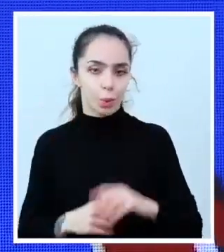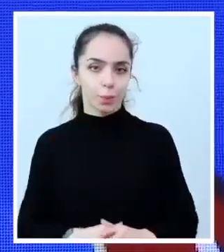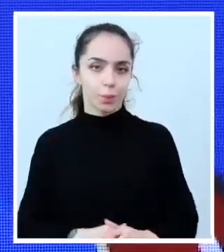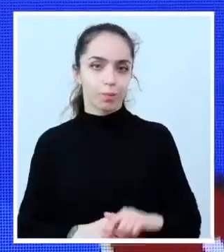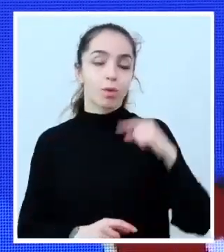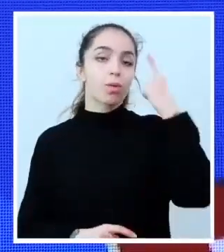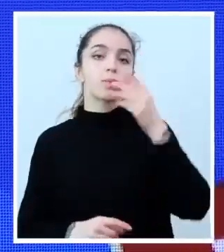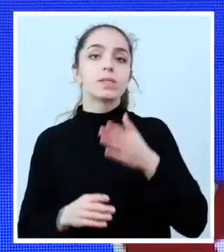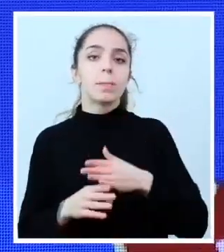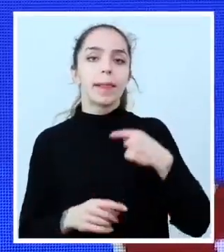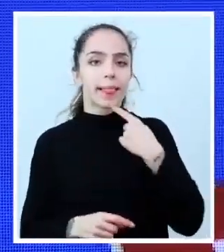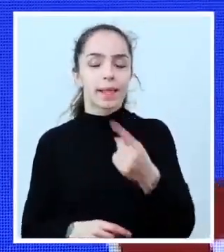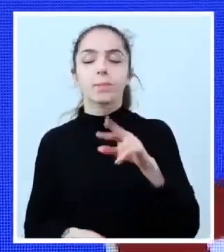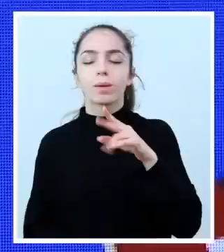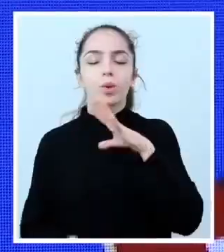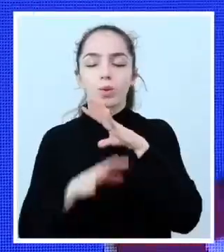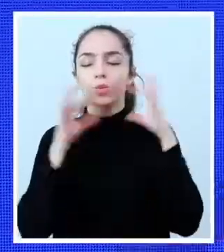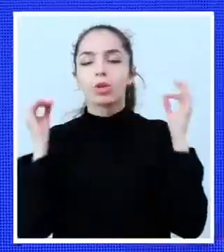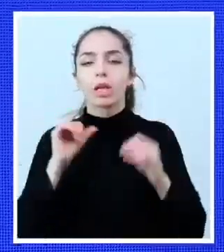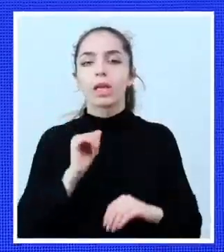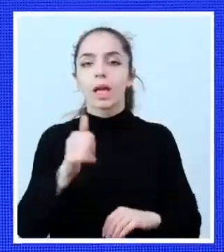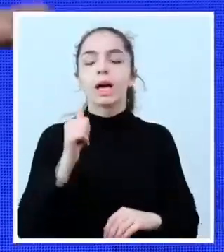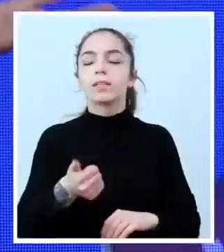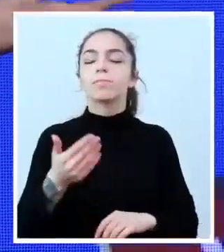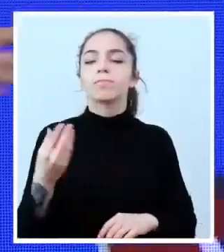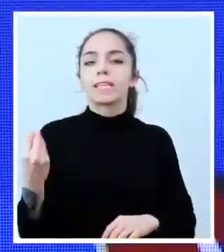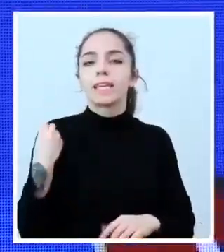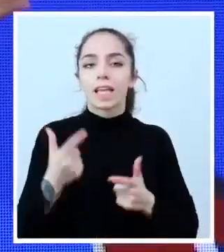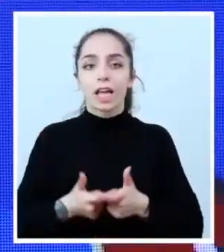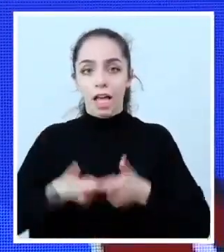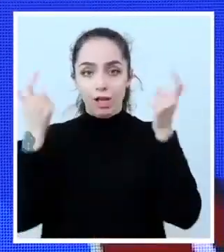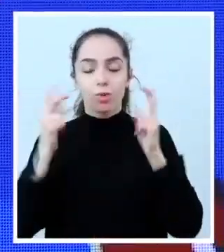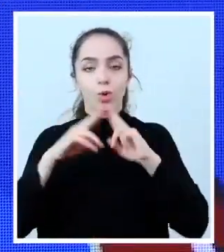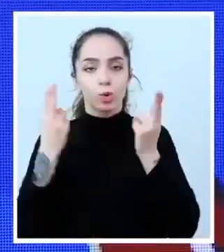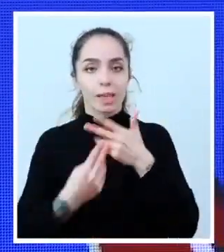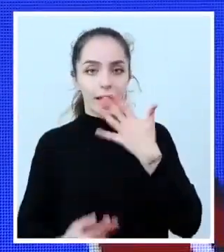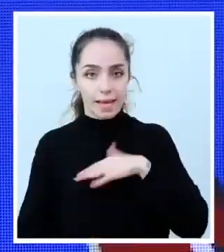Bu yüzden de dediğim gibi mutlu yarınlar ve gelişmiş bir dünya istiyorsak...